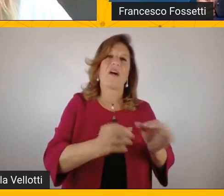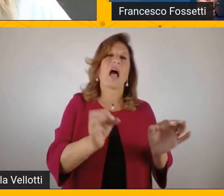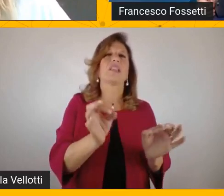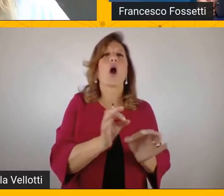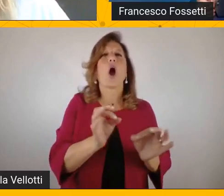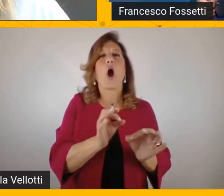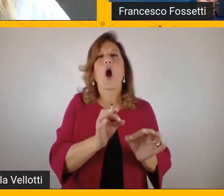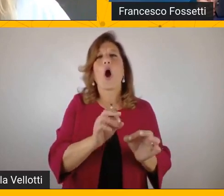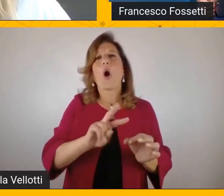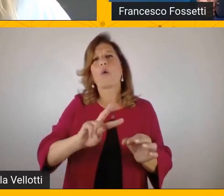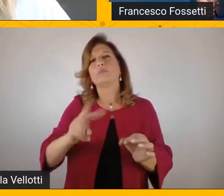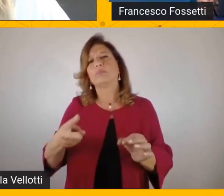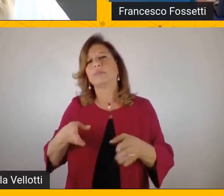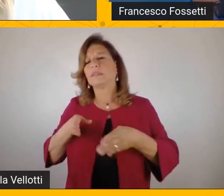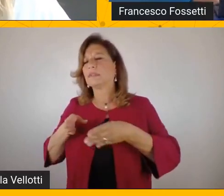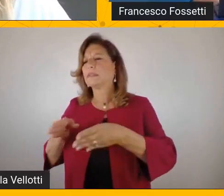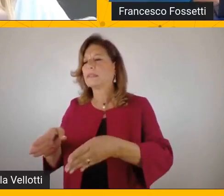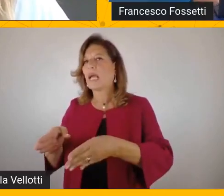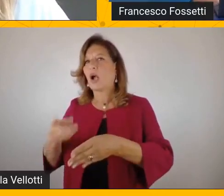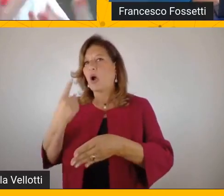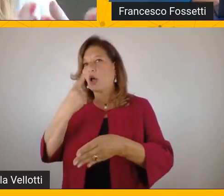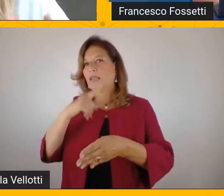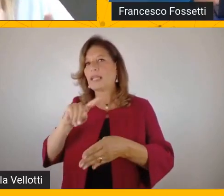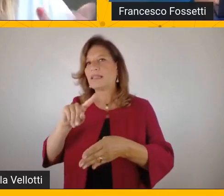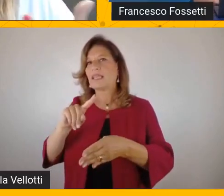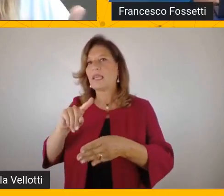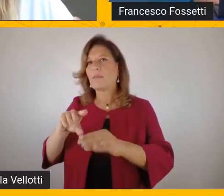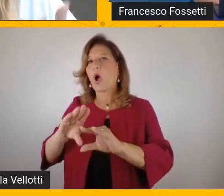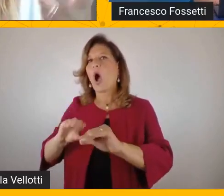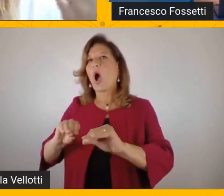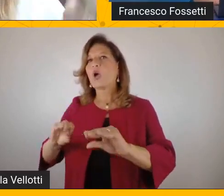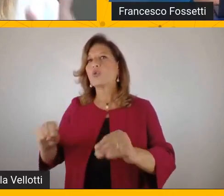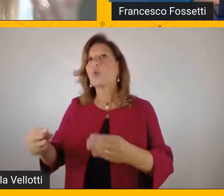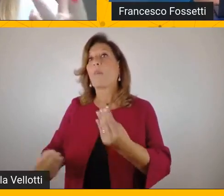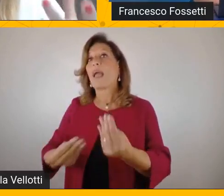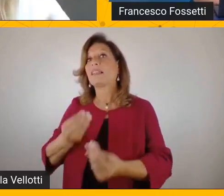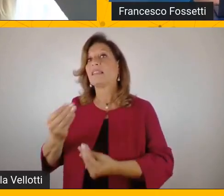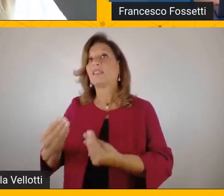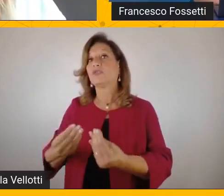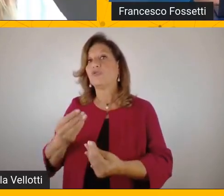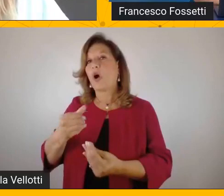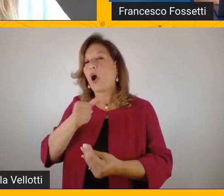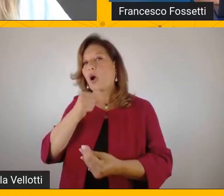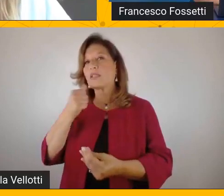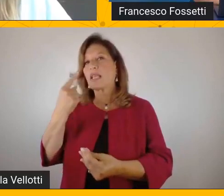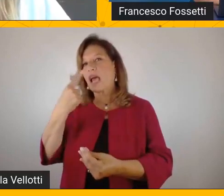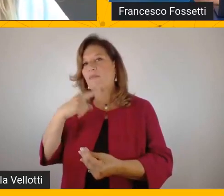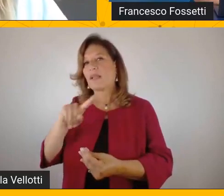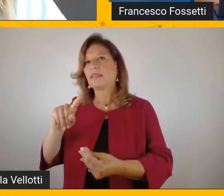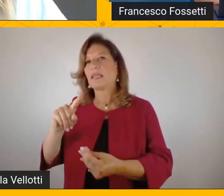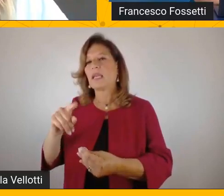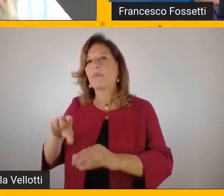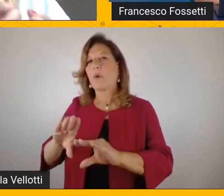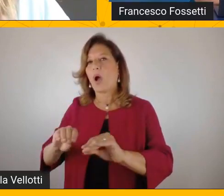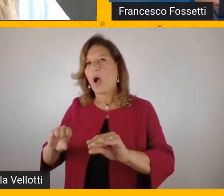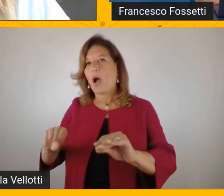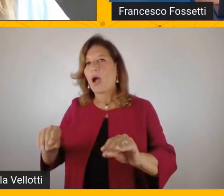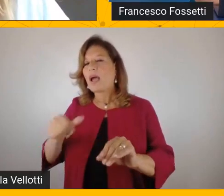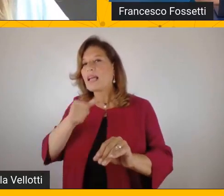andare avanti oppure una seconda tipologia che sono strumenti di gioco, strumenti